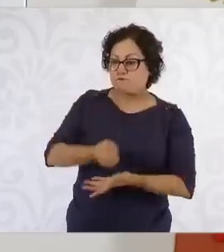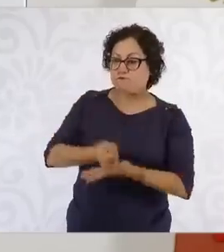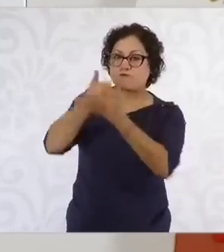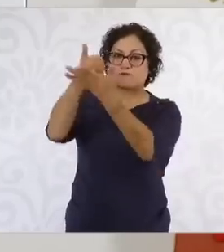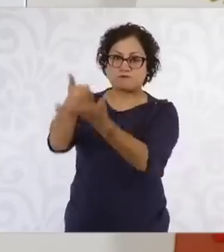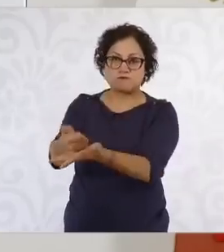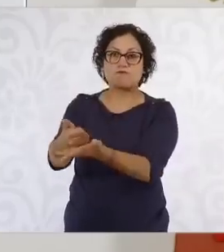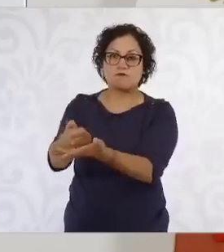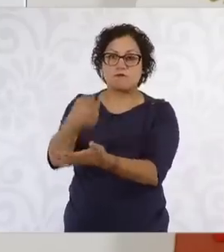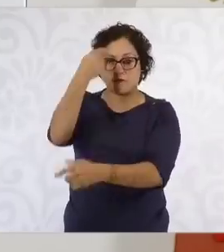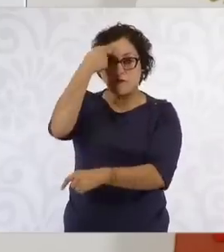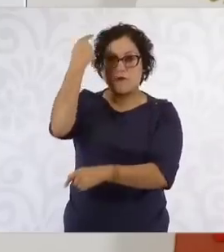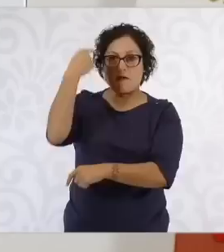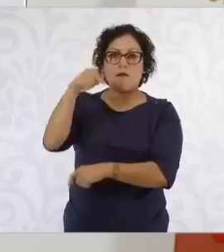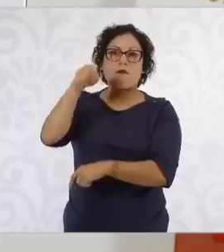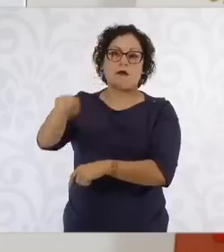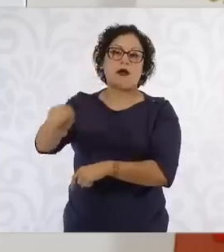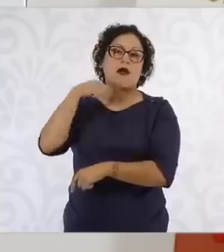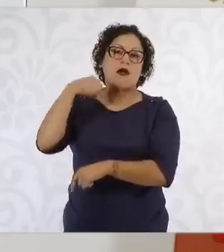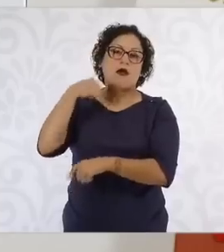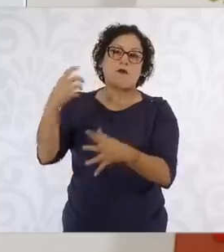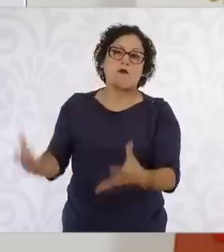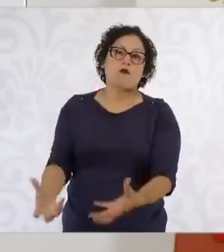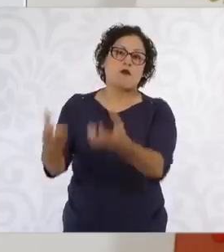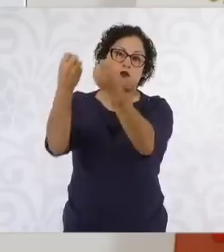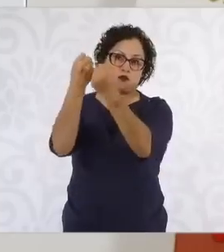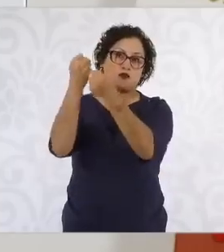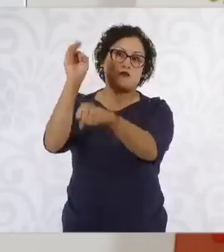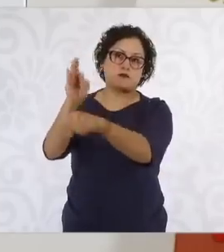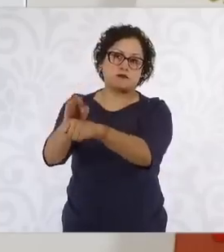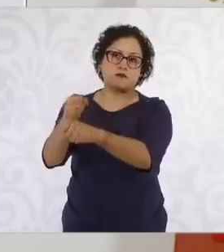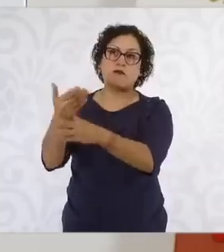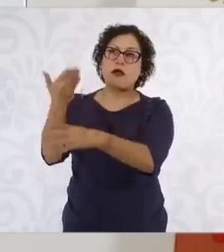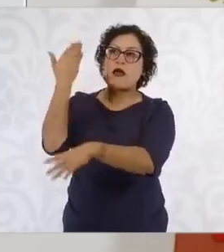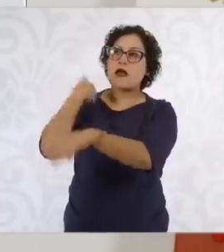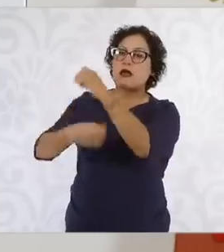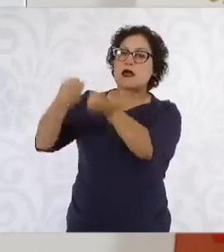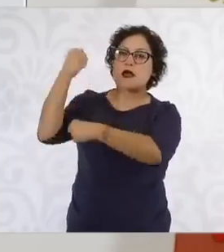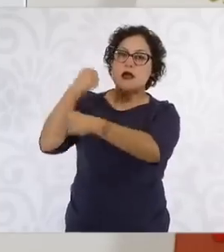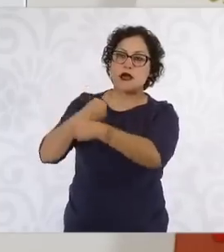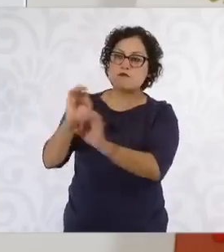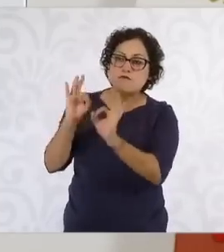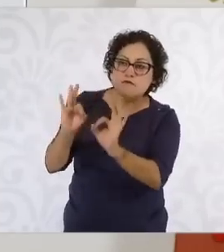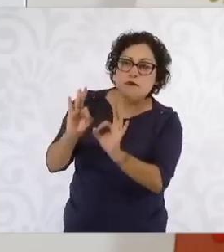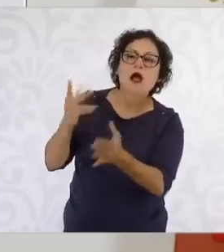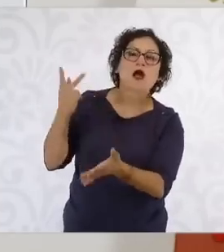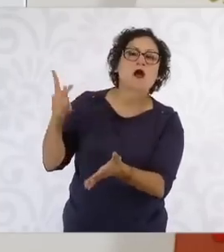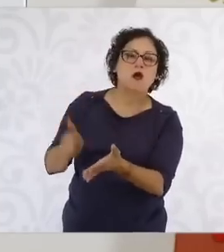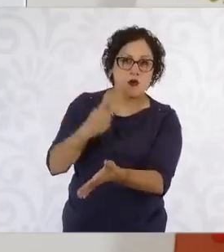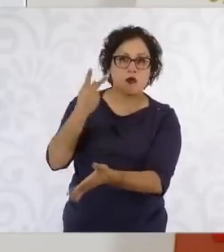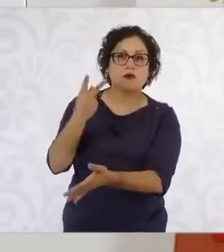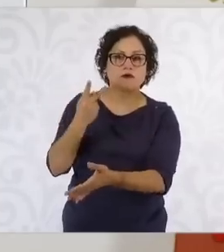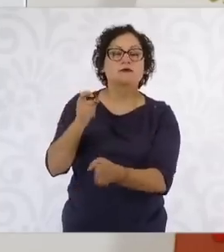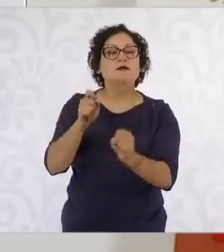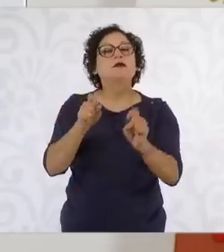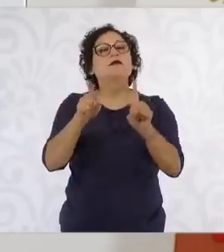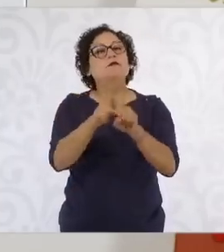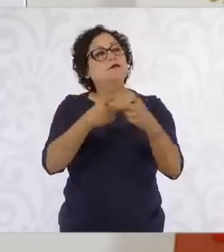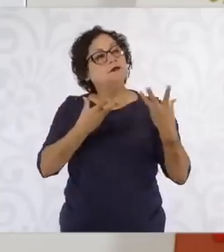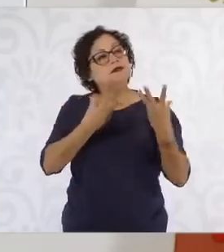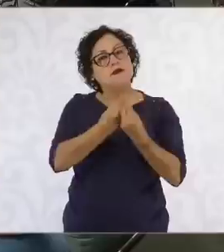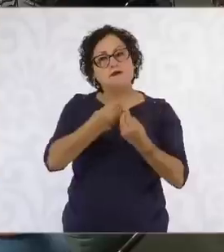recuperar el Acapulco de hace años y también en seguridad que estamos trabajando en ese tema